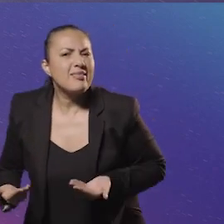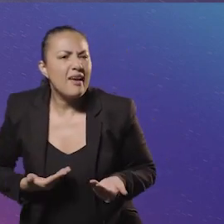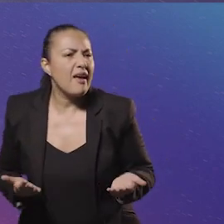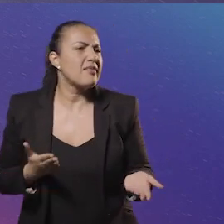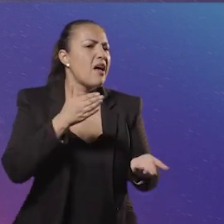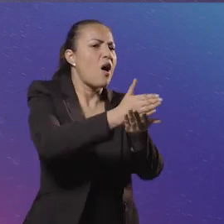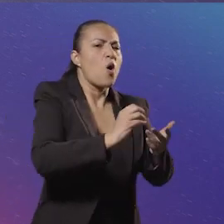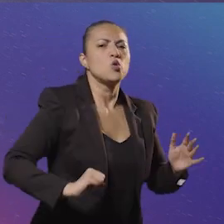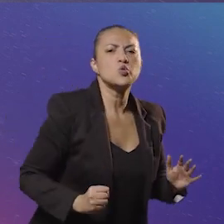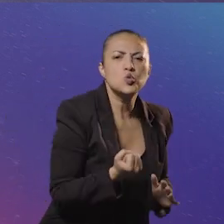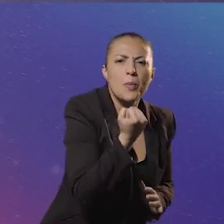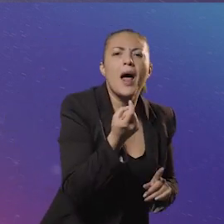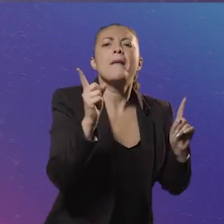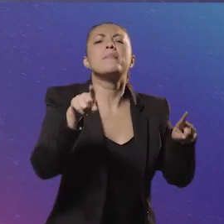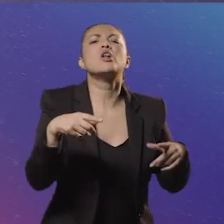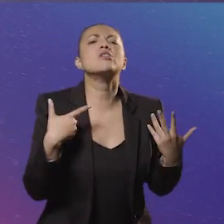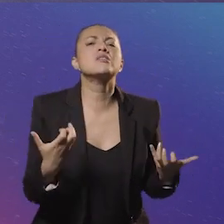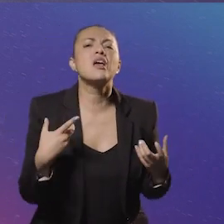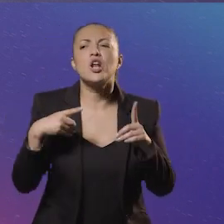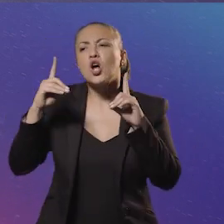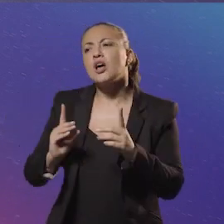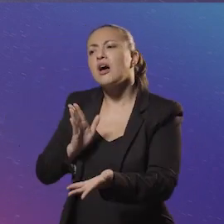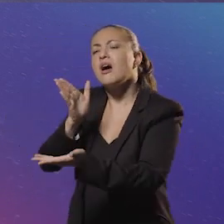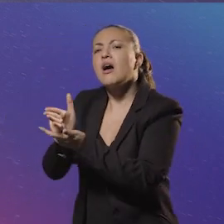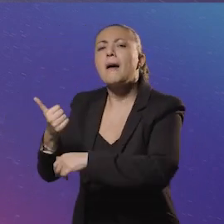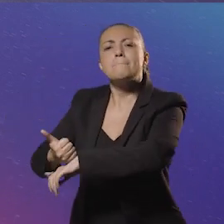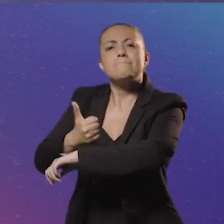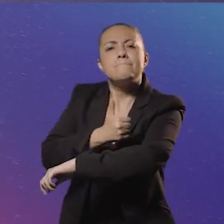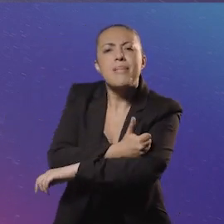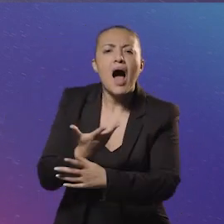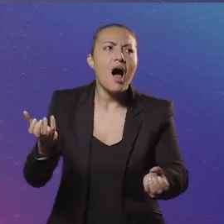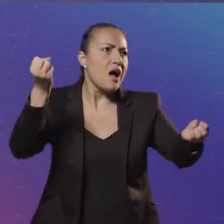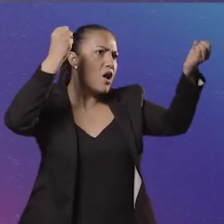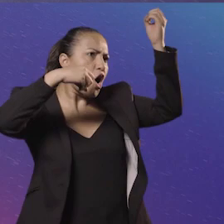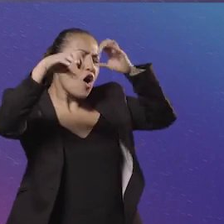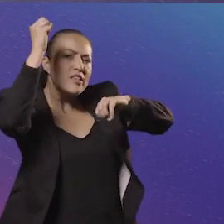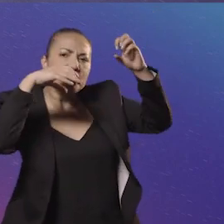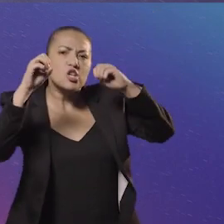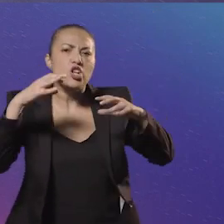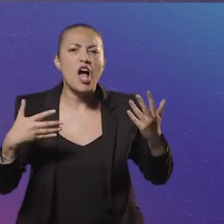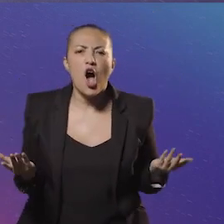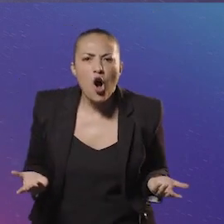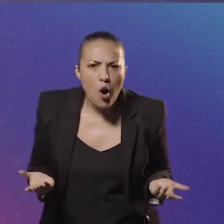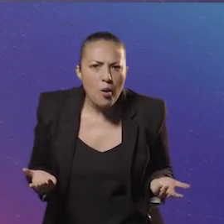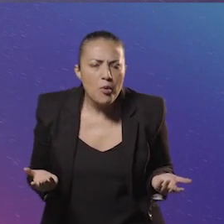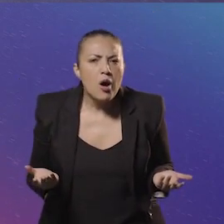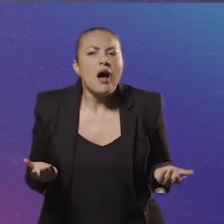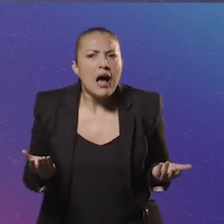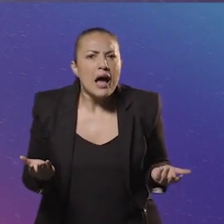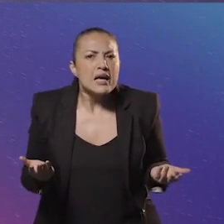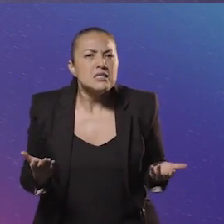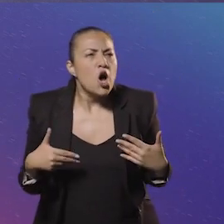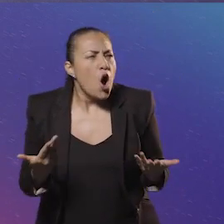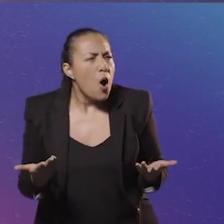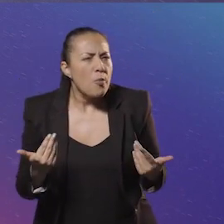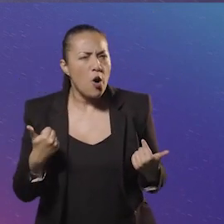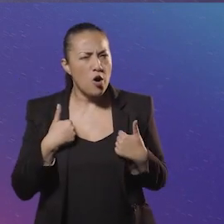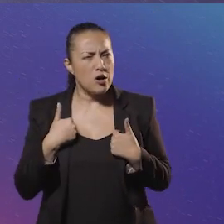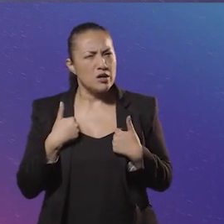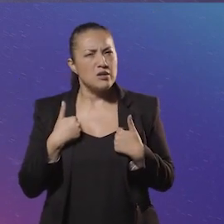o también a un supermercado, pero también si decido ir a un bar o a una discoteca, de qué manera a mí